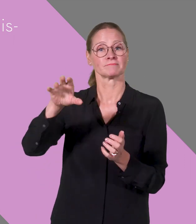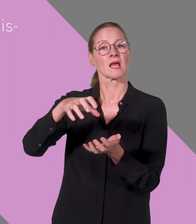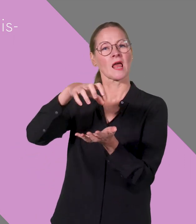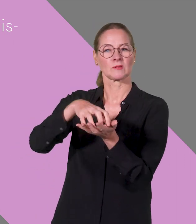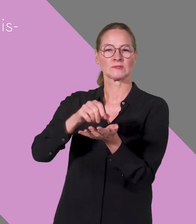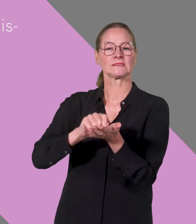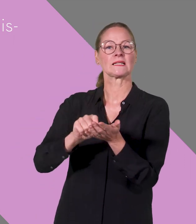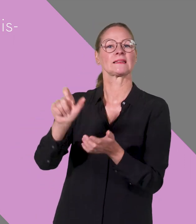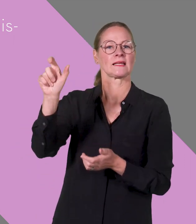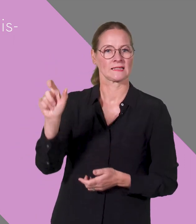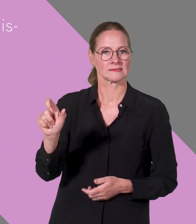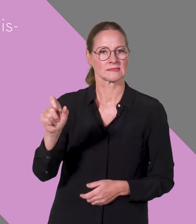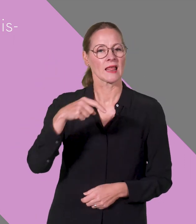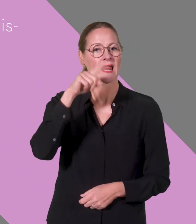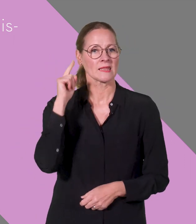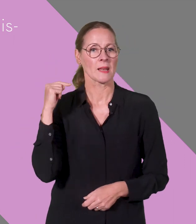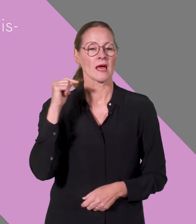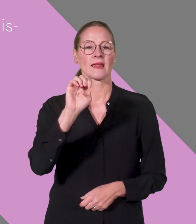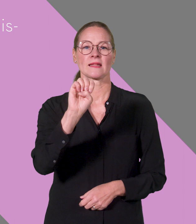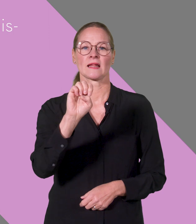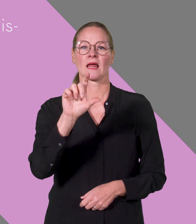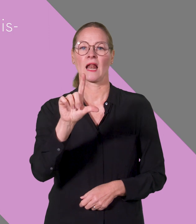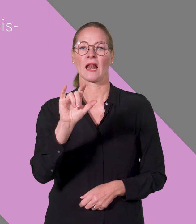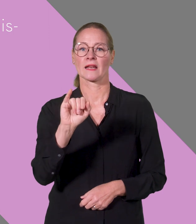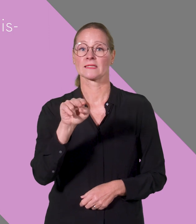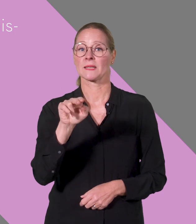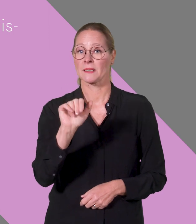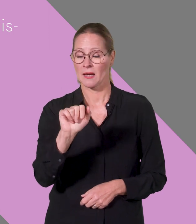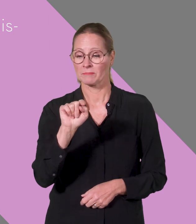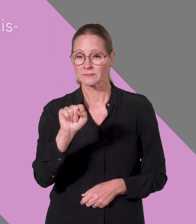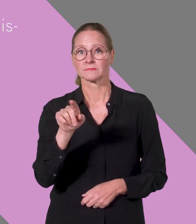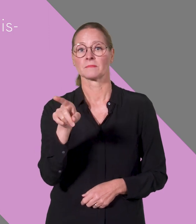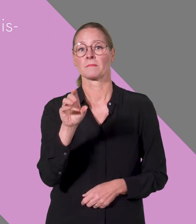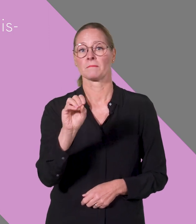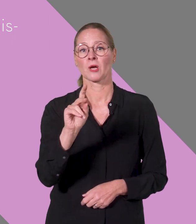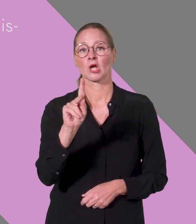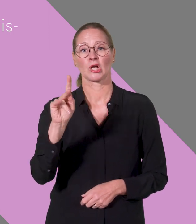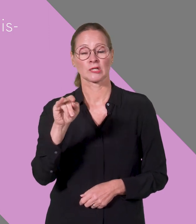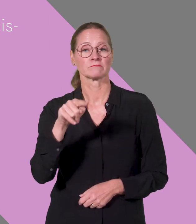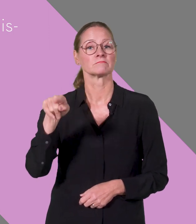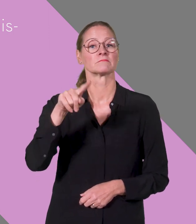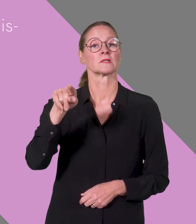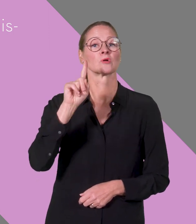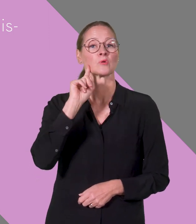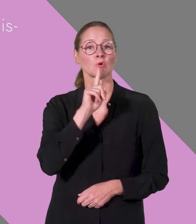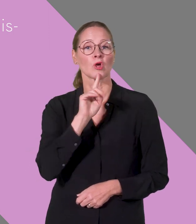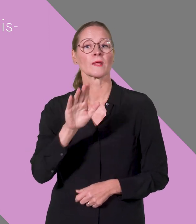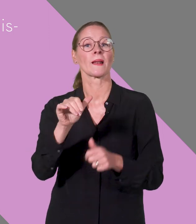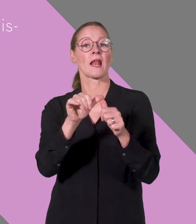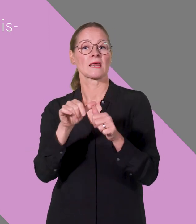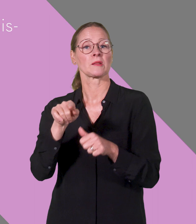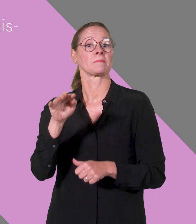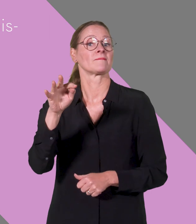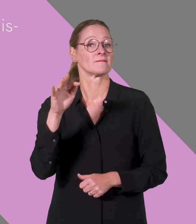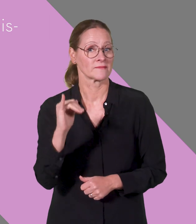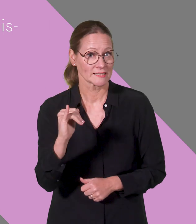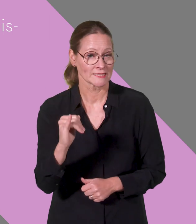hallituksen sihteerille osoitteeseen elina.pokki@kuurojenliitto.fi.